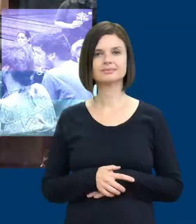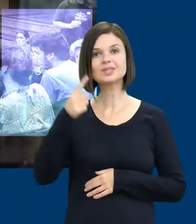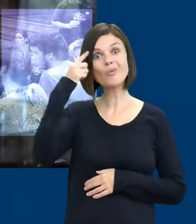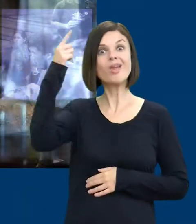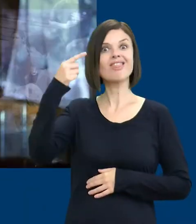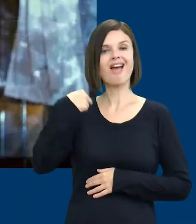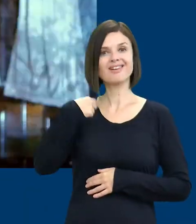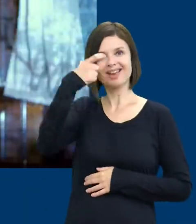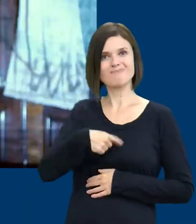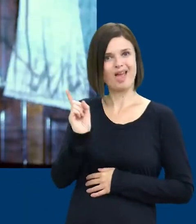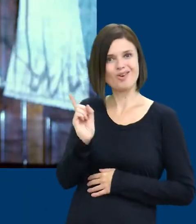Una idea, no es mía que es de Boaventura de